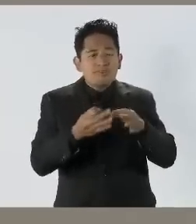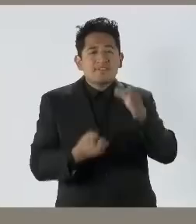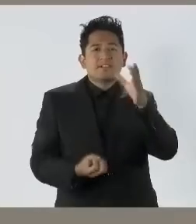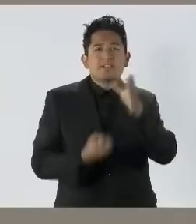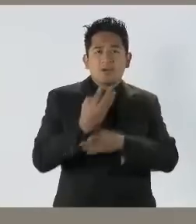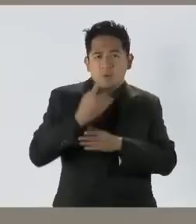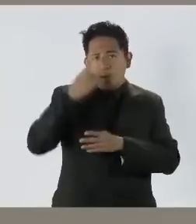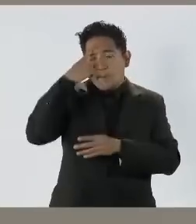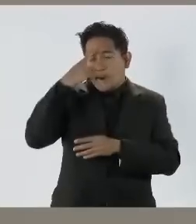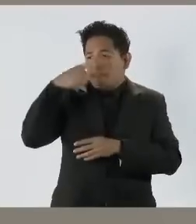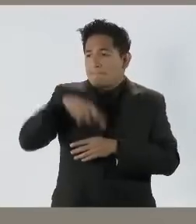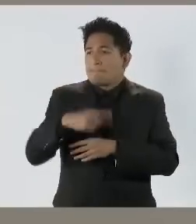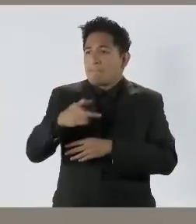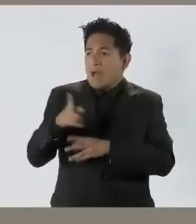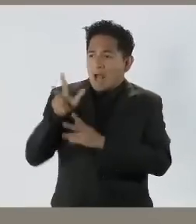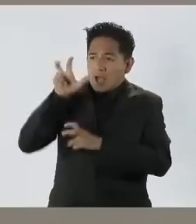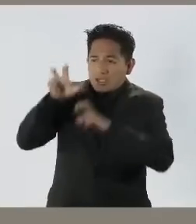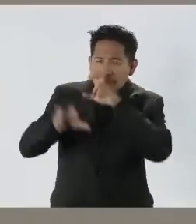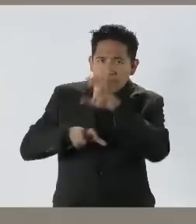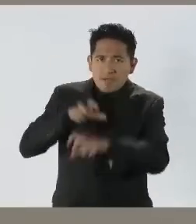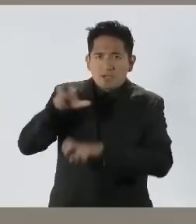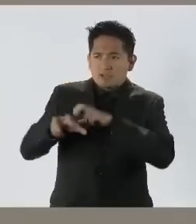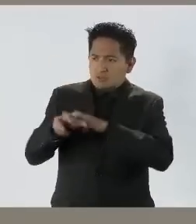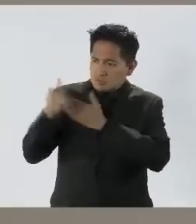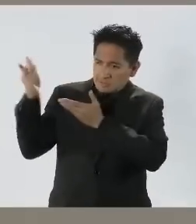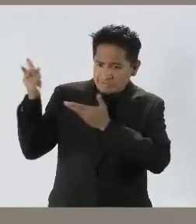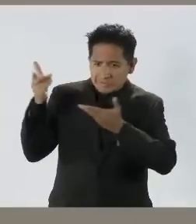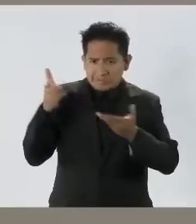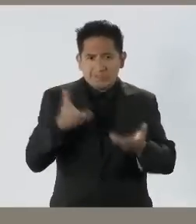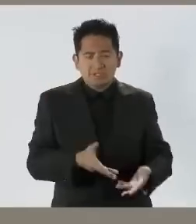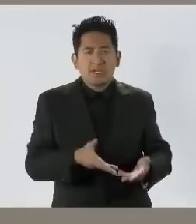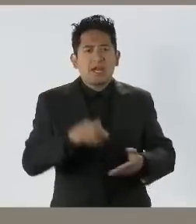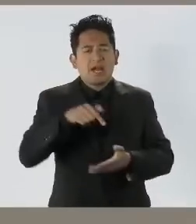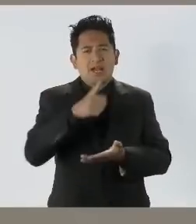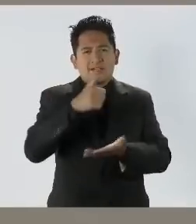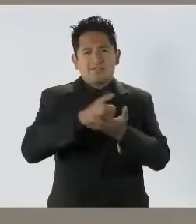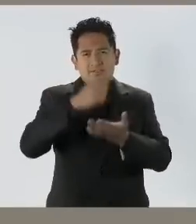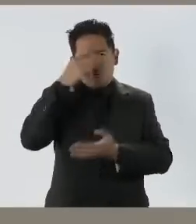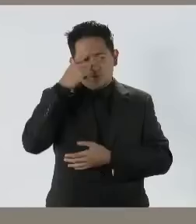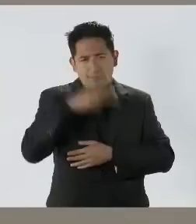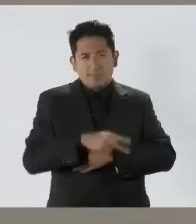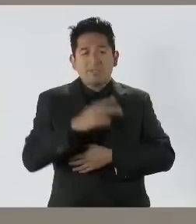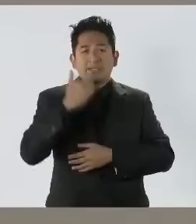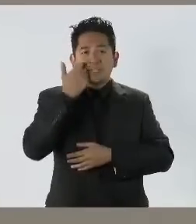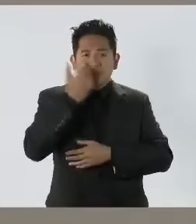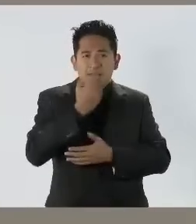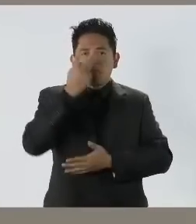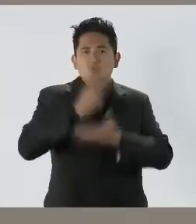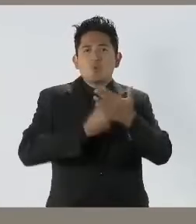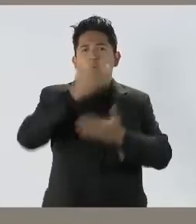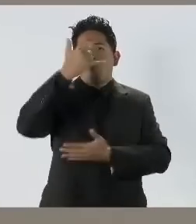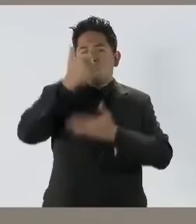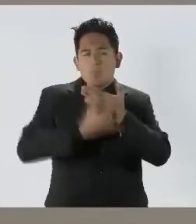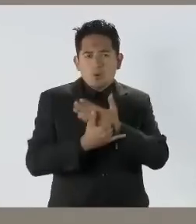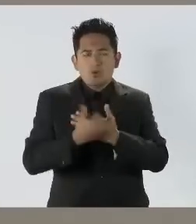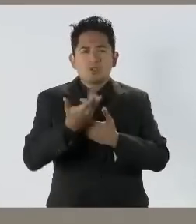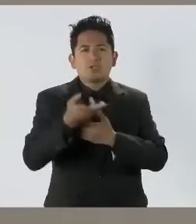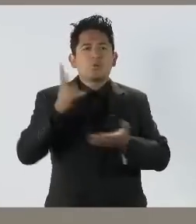México nos hemos propuesto concretar proyecto por un valor de 10,000 millones de dólares en